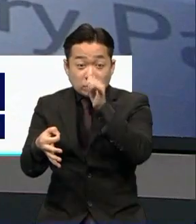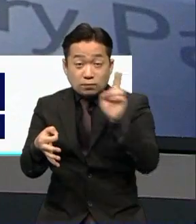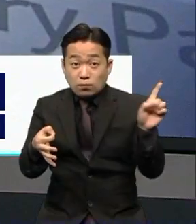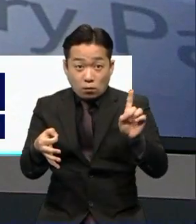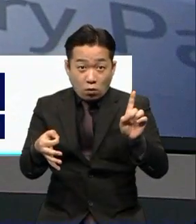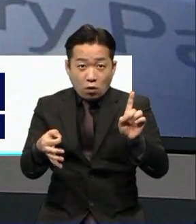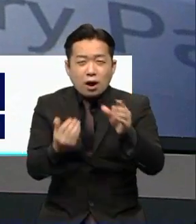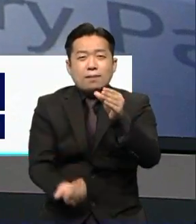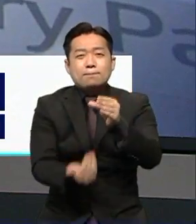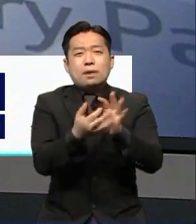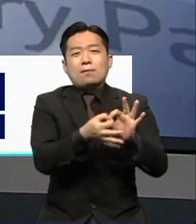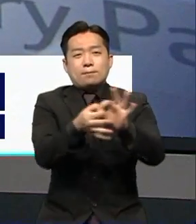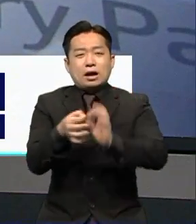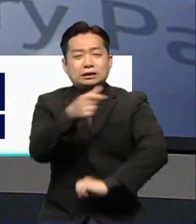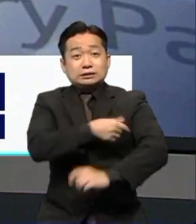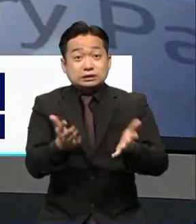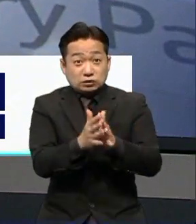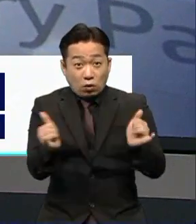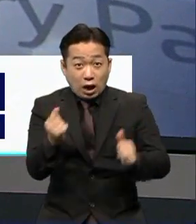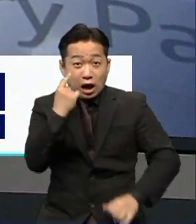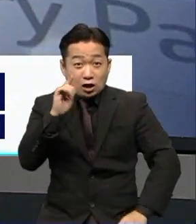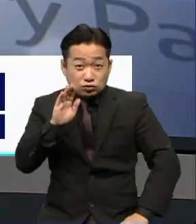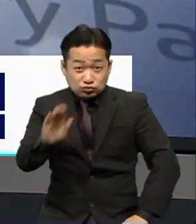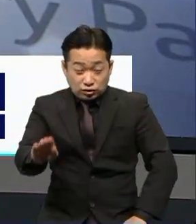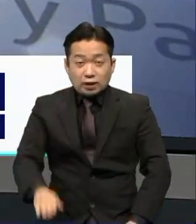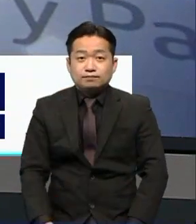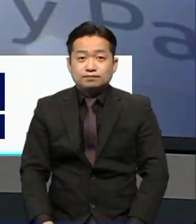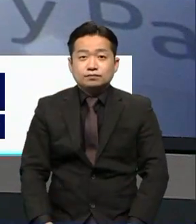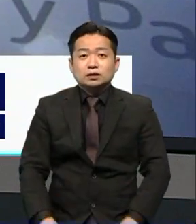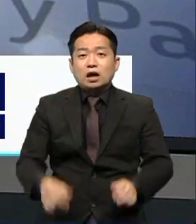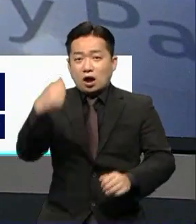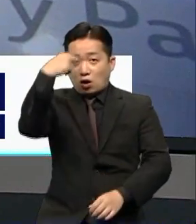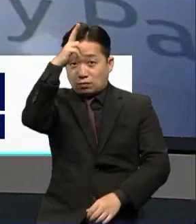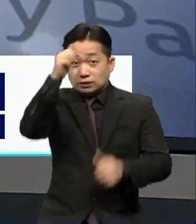왔는데 사건의 연루된 임직원들을 다음 달 기소 의견으로 검찰에 넘기기로 한 걸로